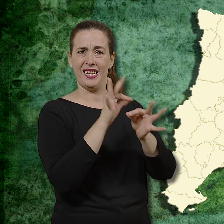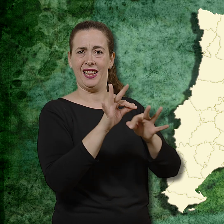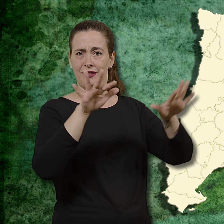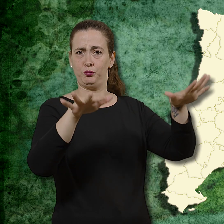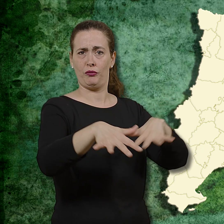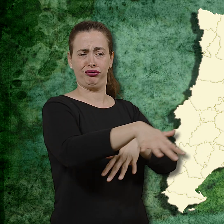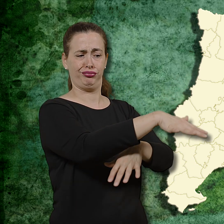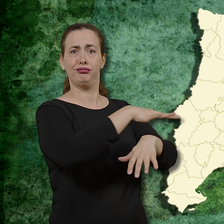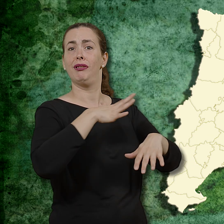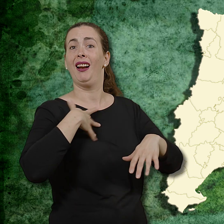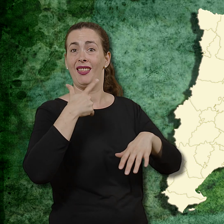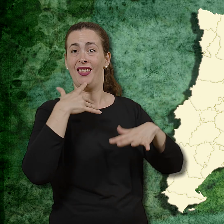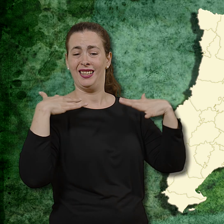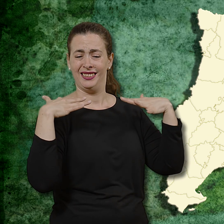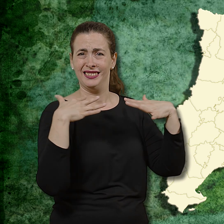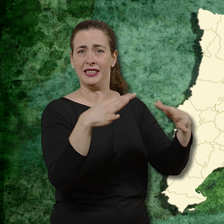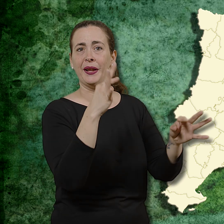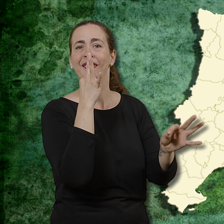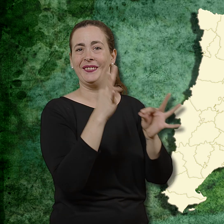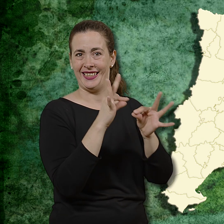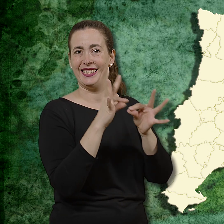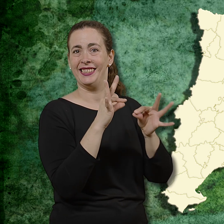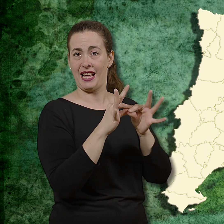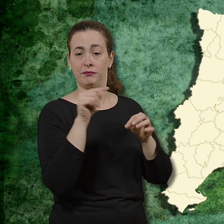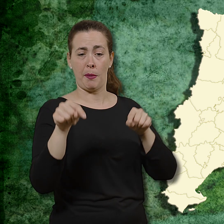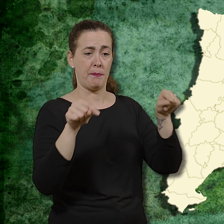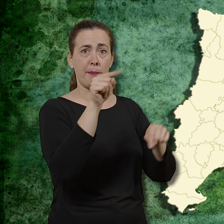envoltada de vinyes des dels quatre punts cardinals,